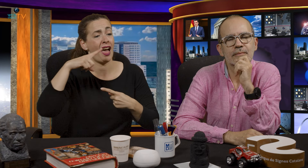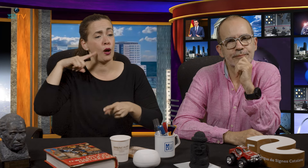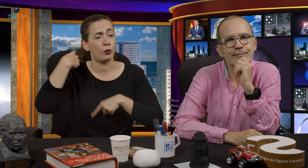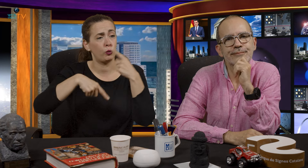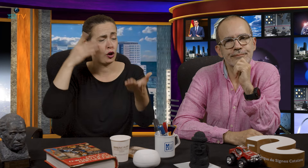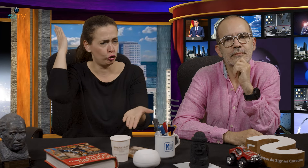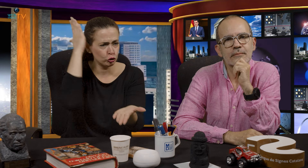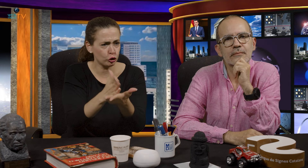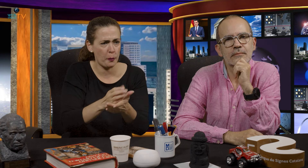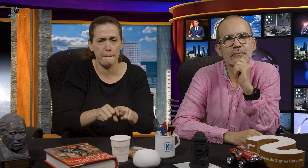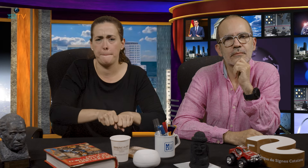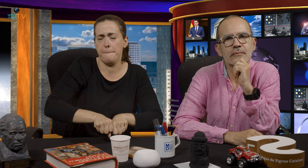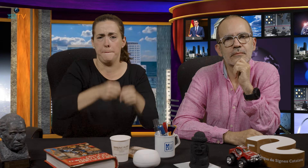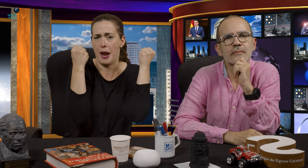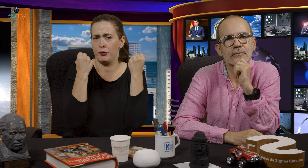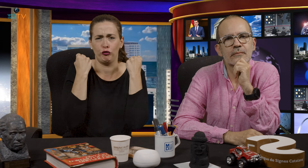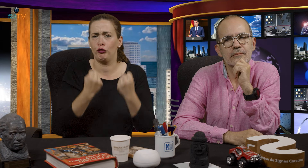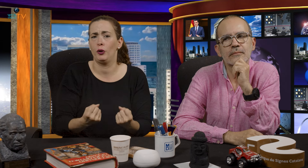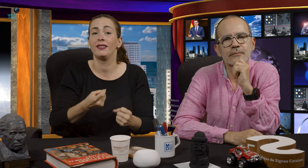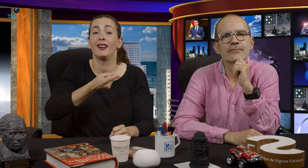Tuvimos que parar nuestras rutinas del día a día.